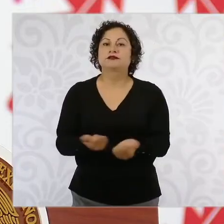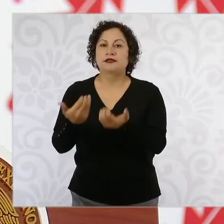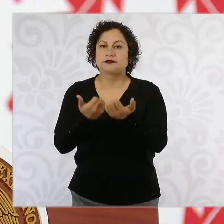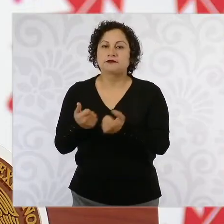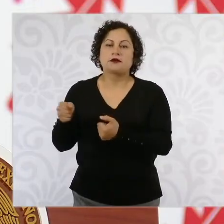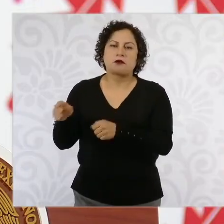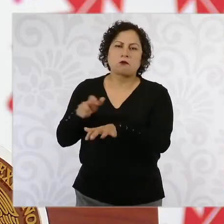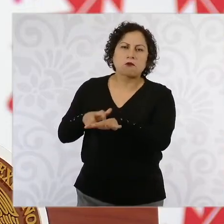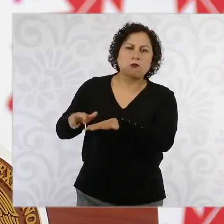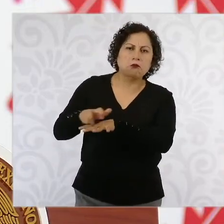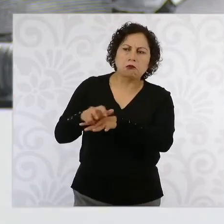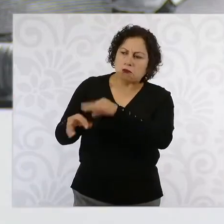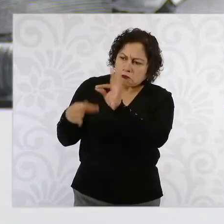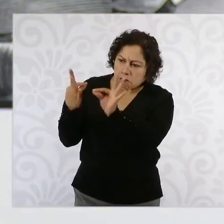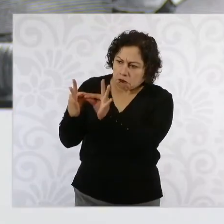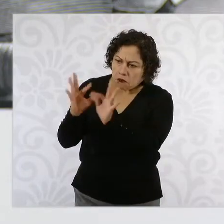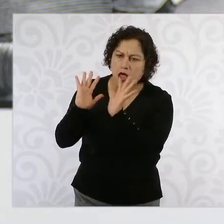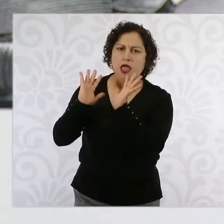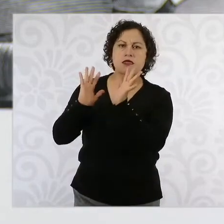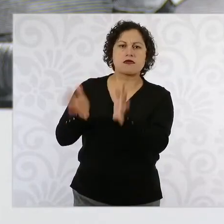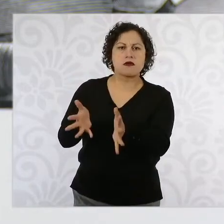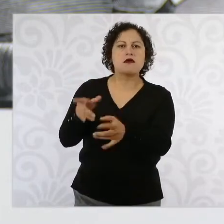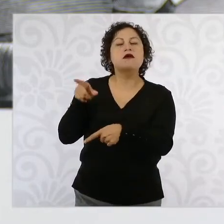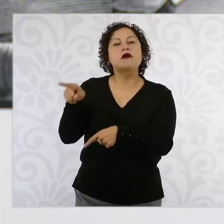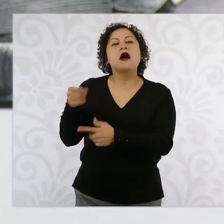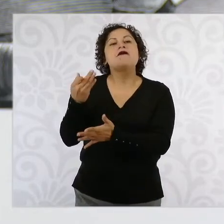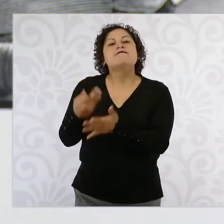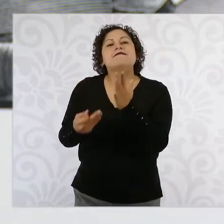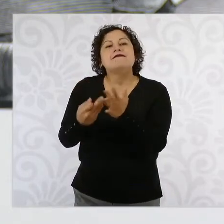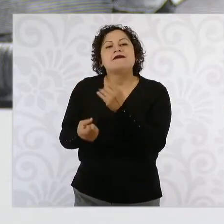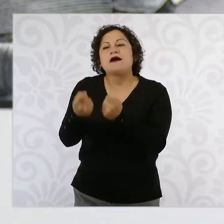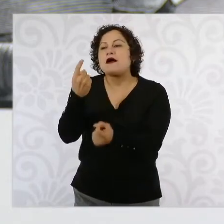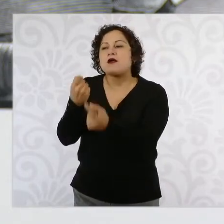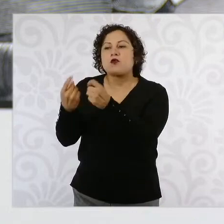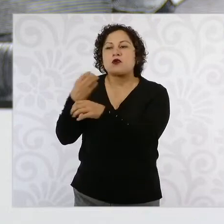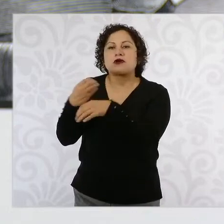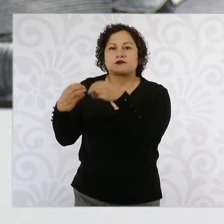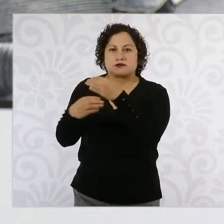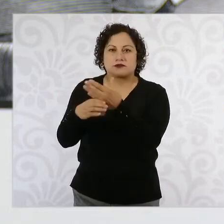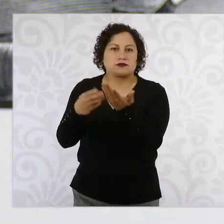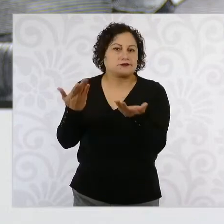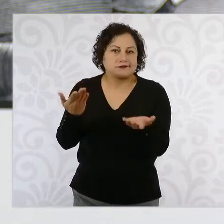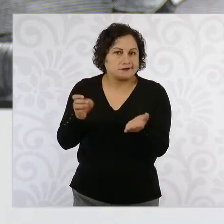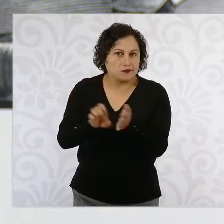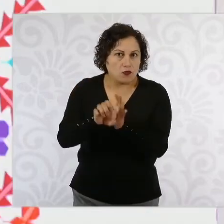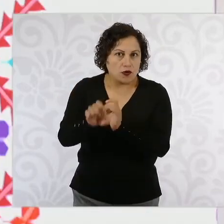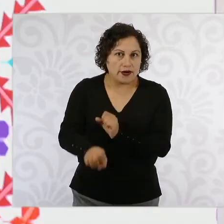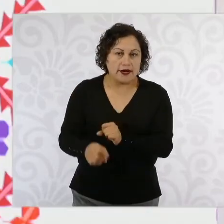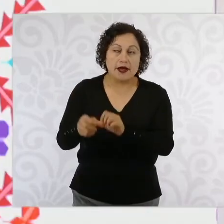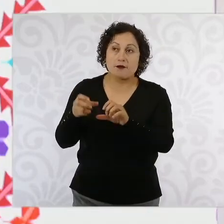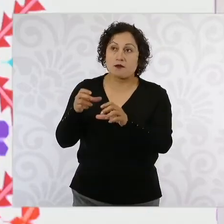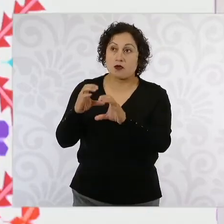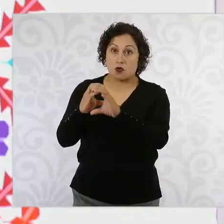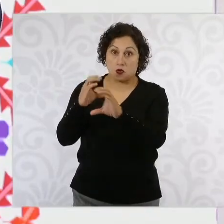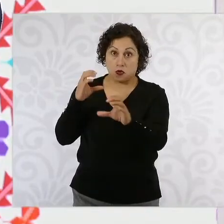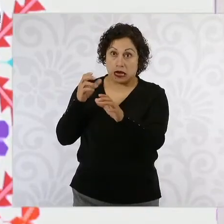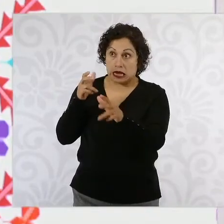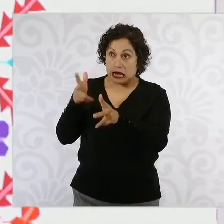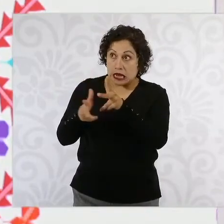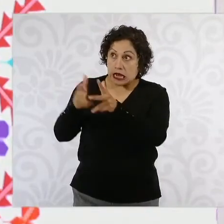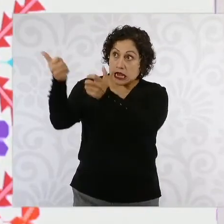algunas eh cuestiones pendientes sobre todo la llegada de más trenes que así fue programado E